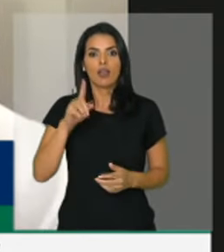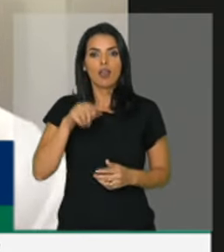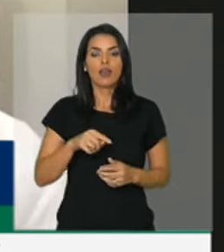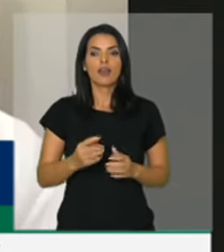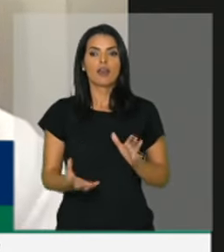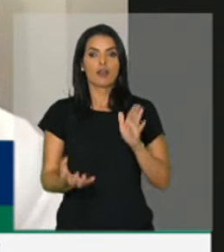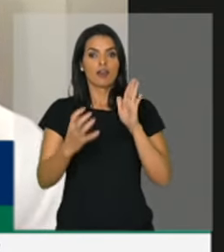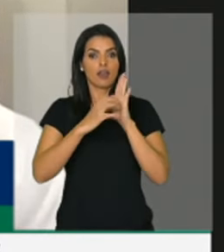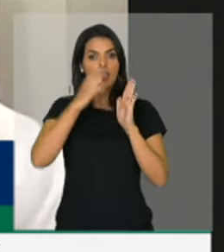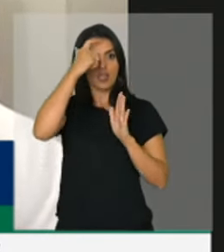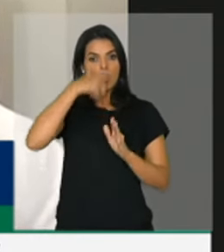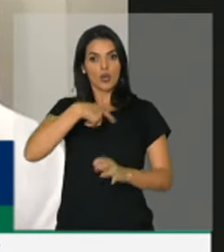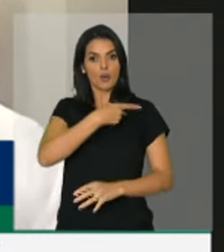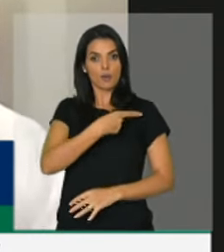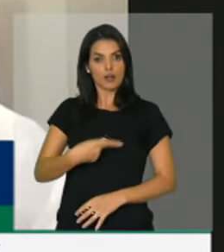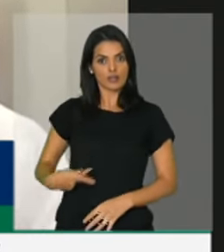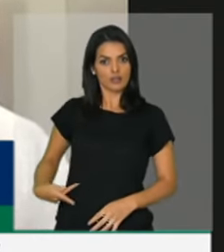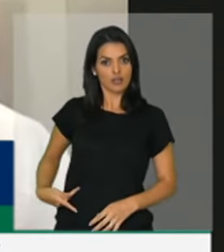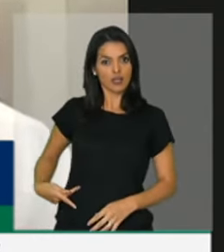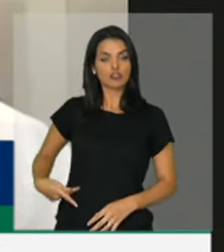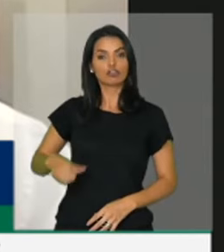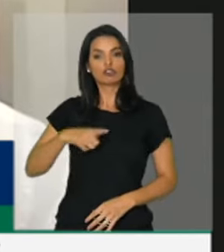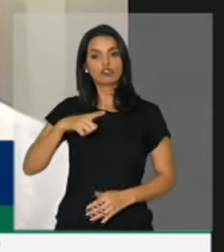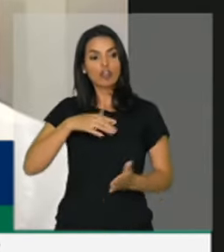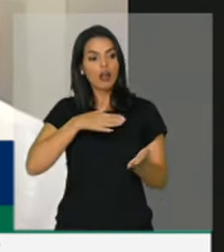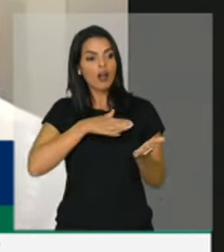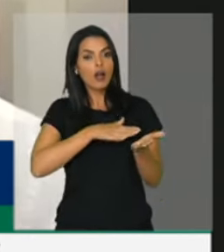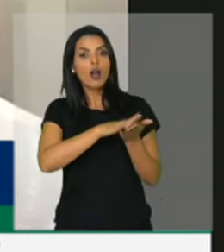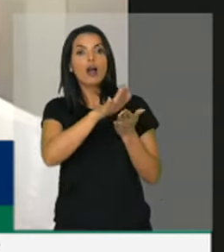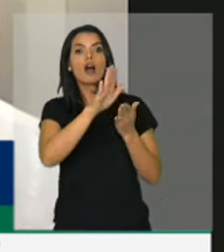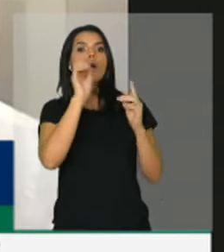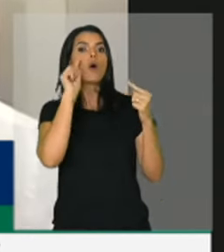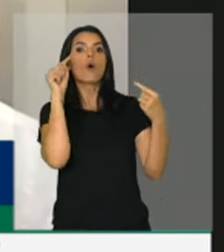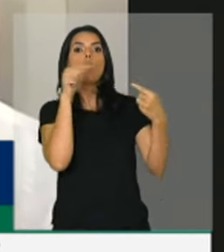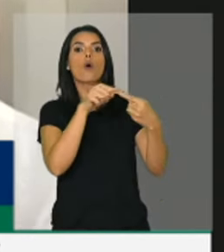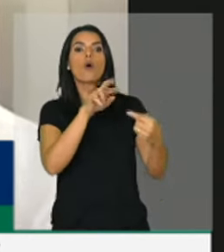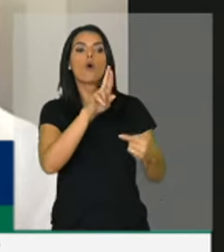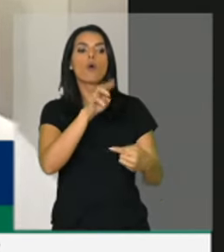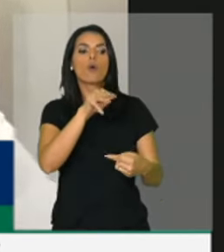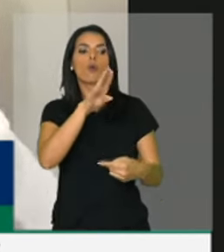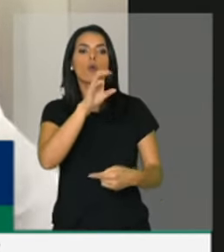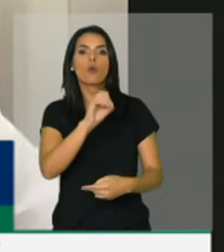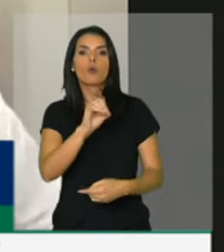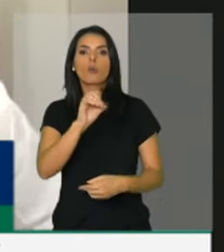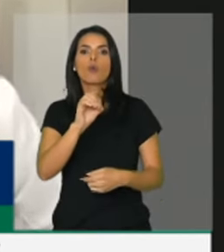ESTADO NECESSÁRIO. EU PEÇO LICENÇA A V.EXA. PARA LER A APRESENTAÇÃO DESSE LIVRO QUE FOI ESCRITA PELO PRESIDENTE DO